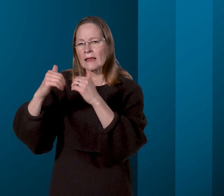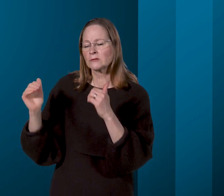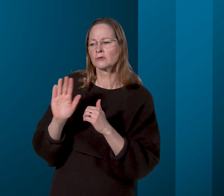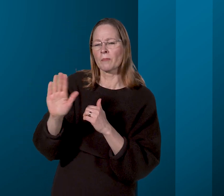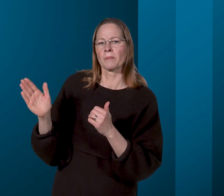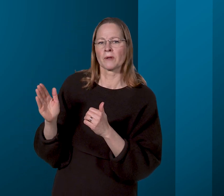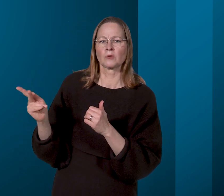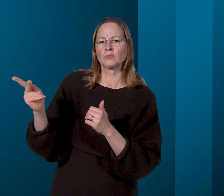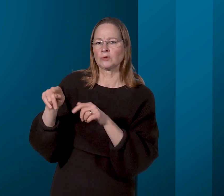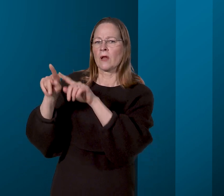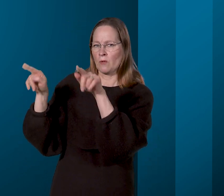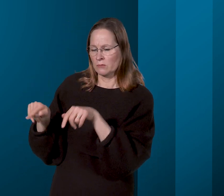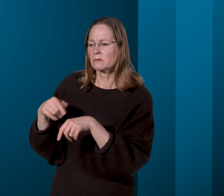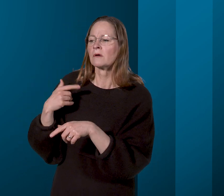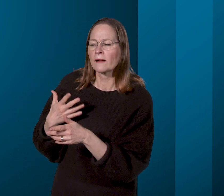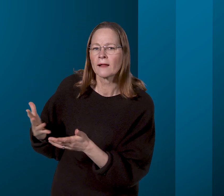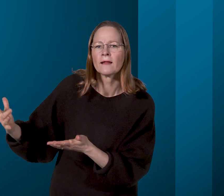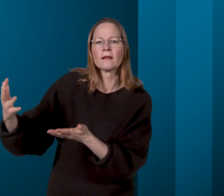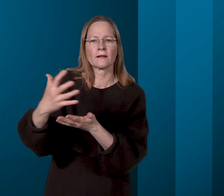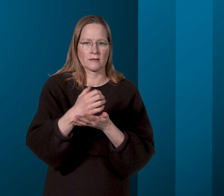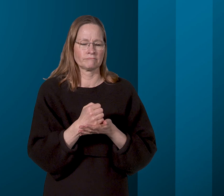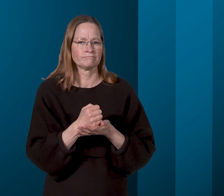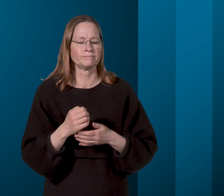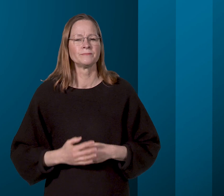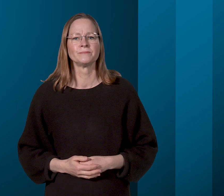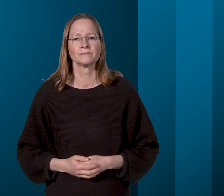erillisellä kyselyllä.